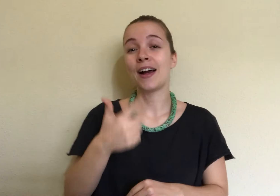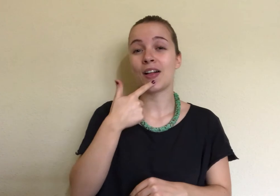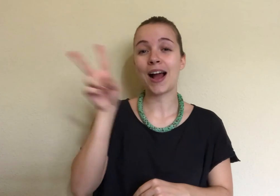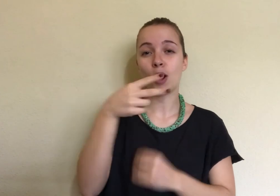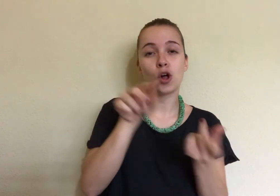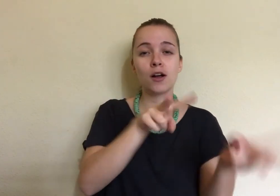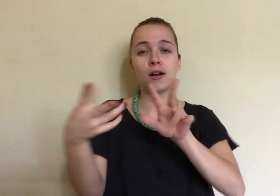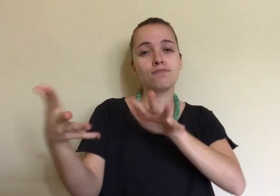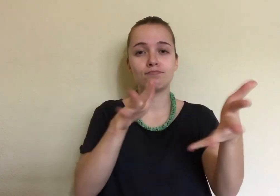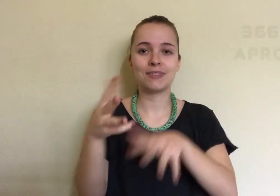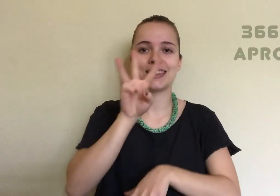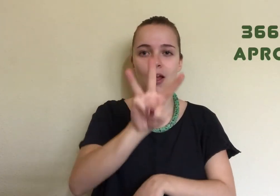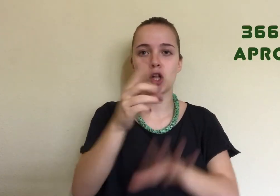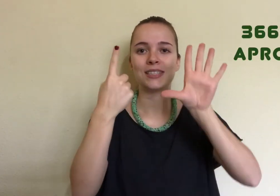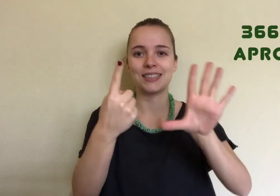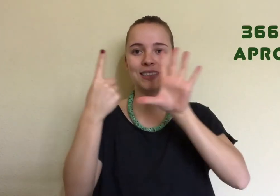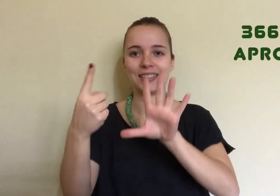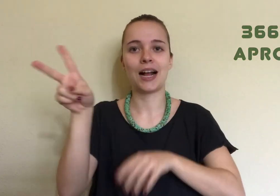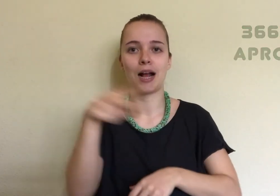Con el cambio de divisa, sería aproximadamente 366 euros.